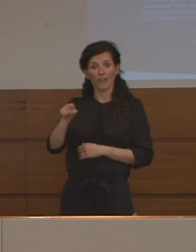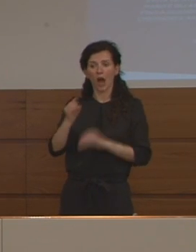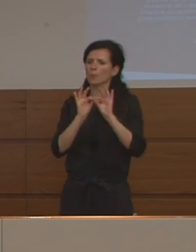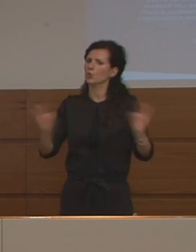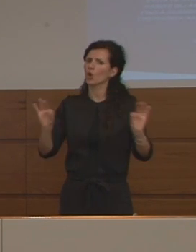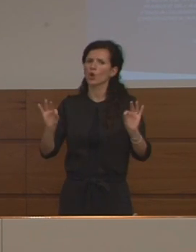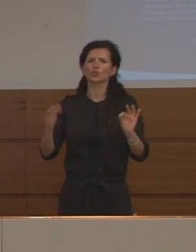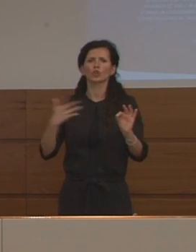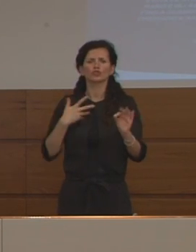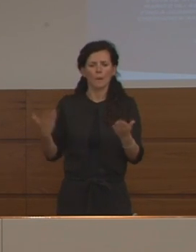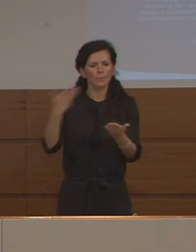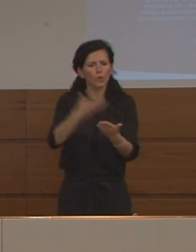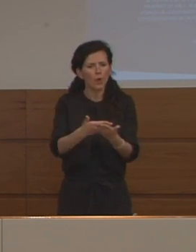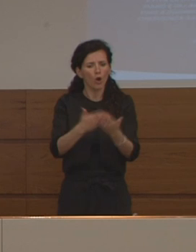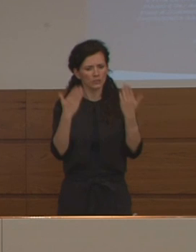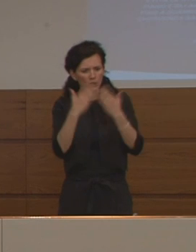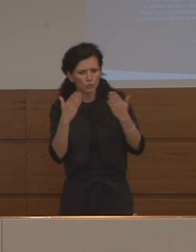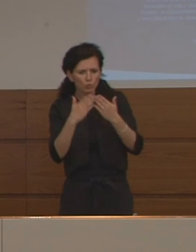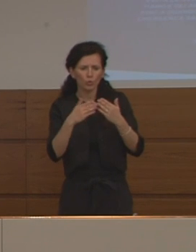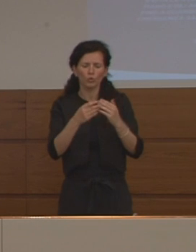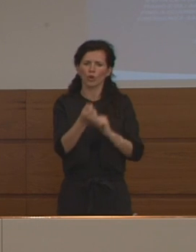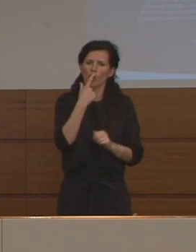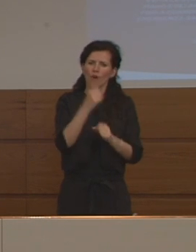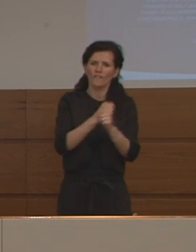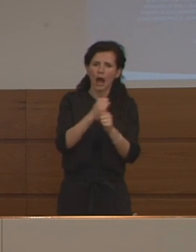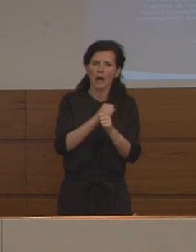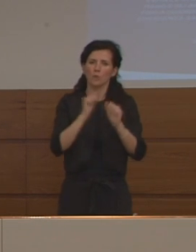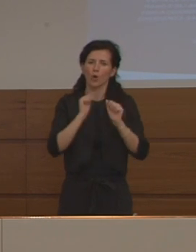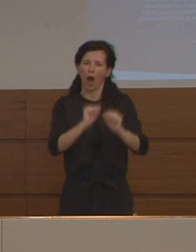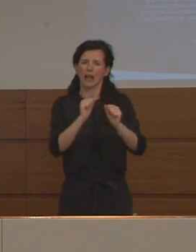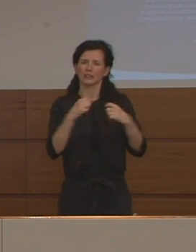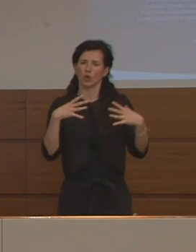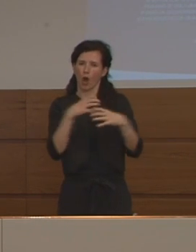studi sull'utilizzo di farmaci anticoagulanti in questa patologia,